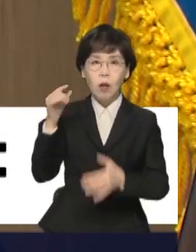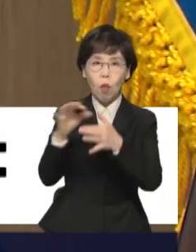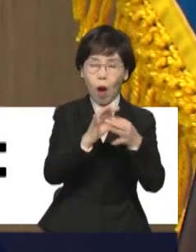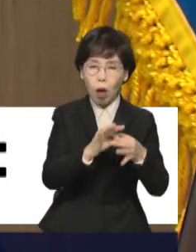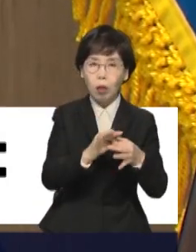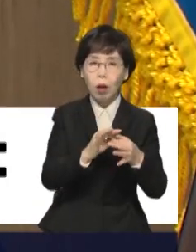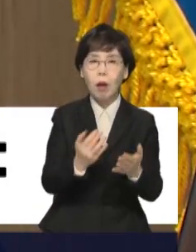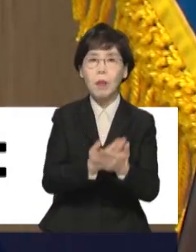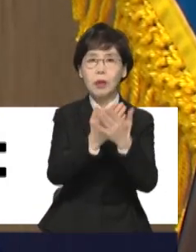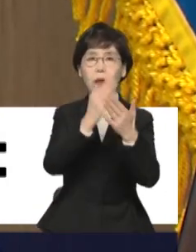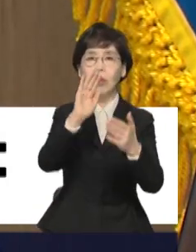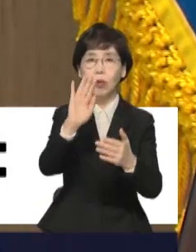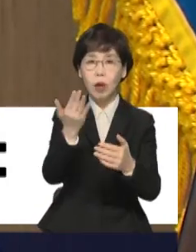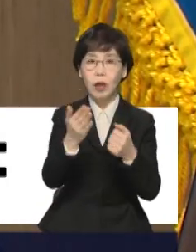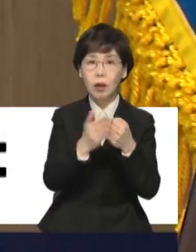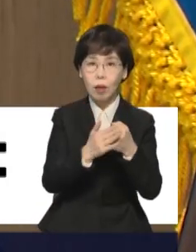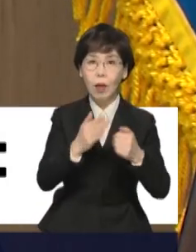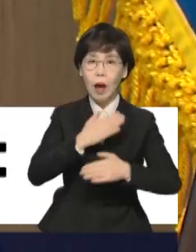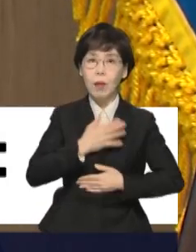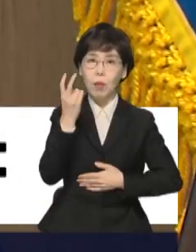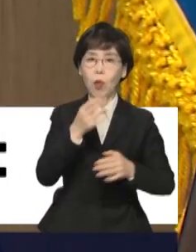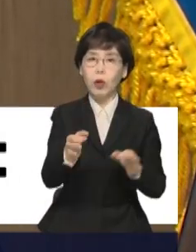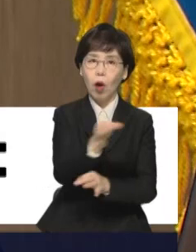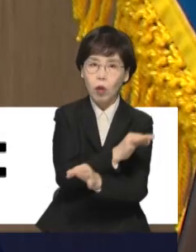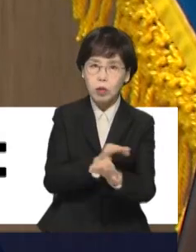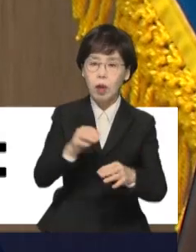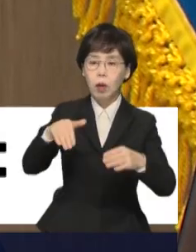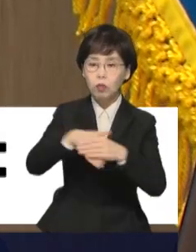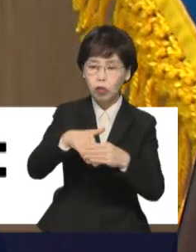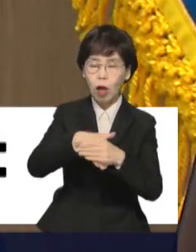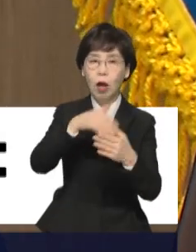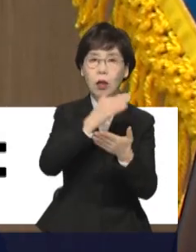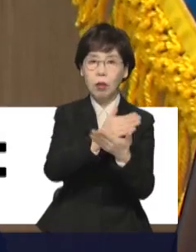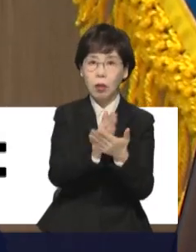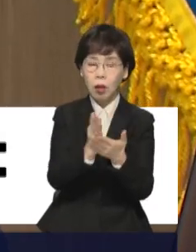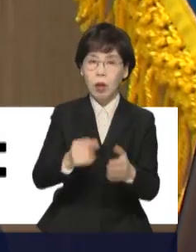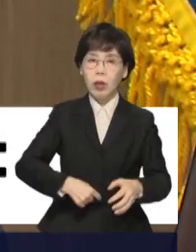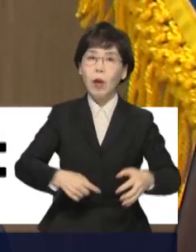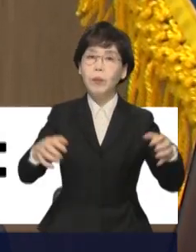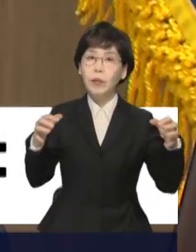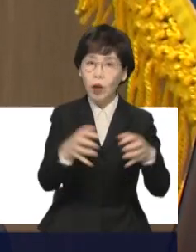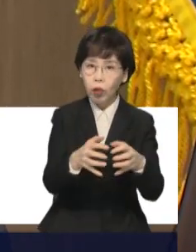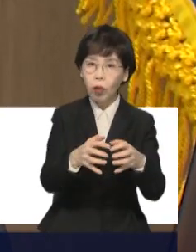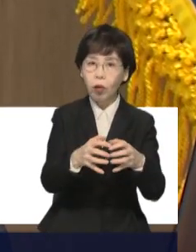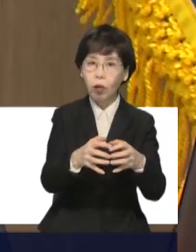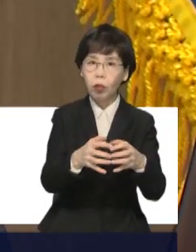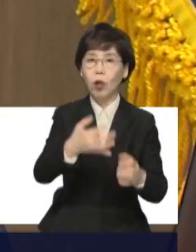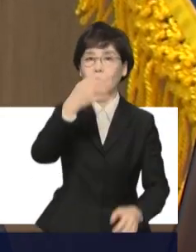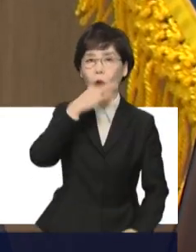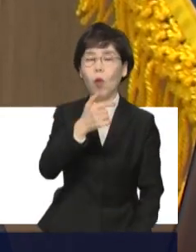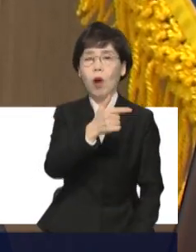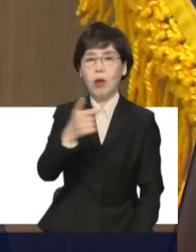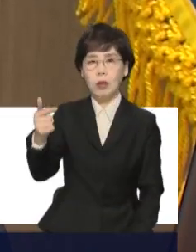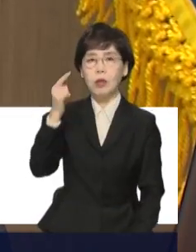문화 등 다양한 분야에서 협력의 시너지가 매우 클 것이라고 기대하고 있었습니다.